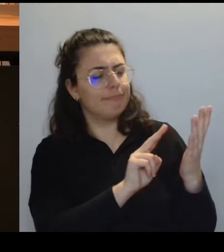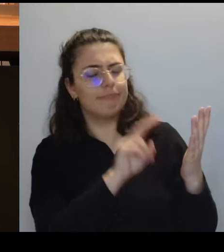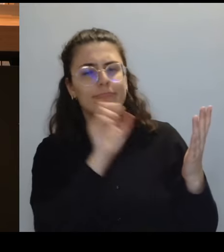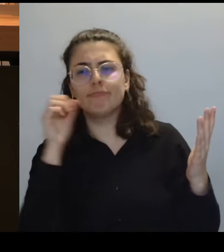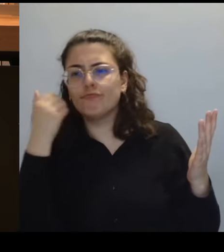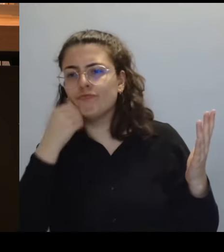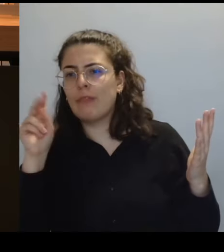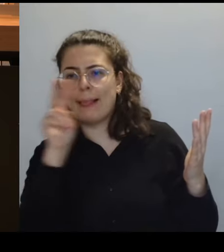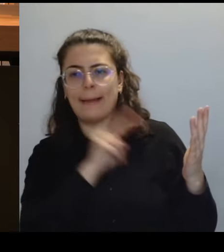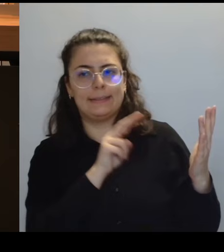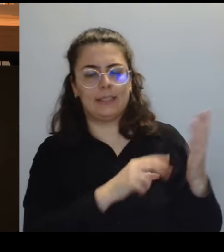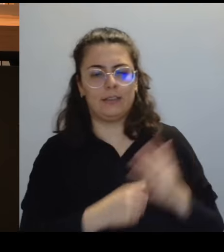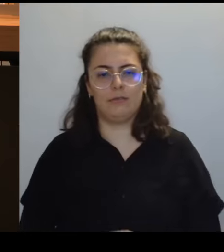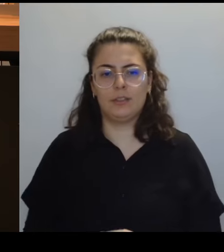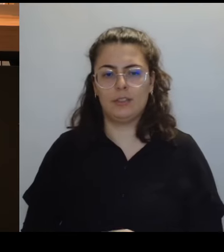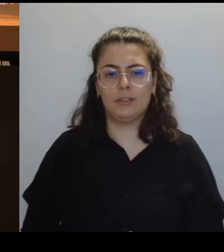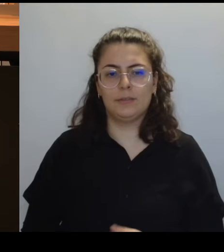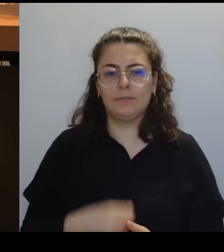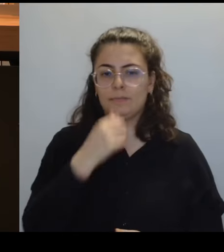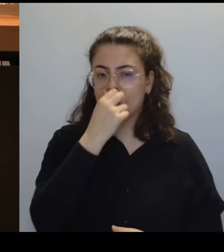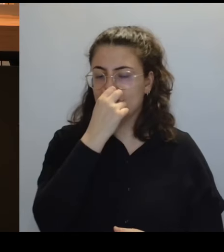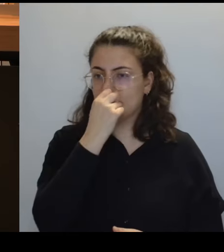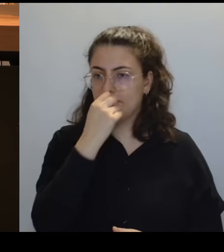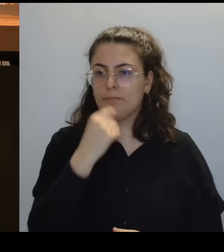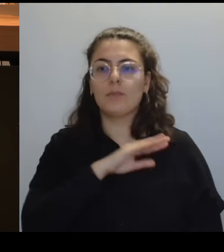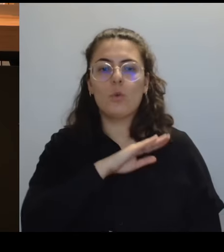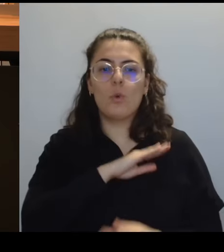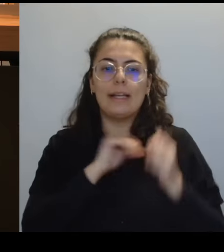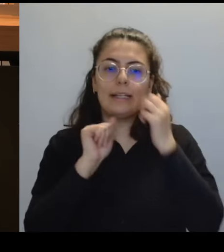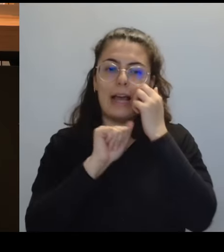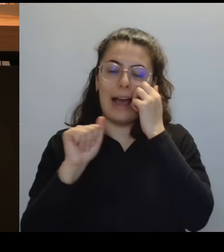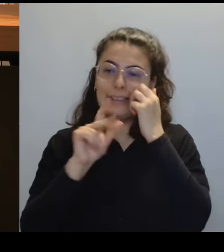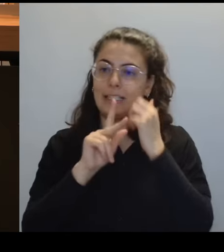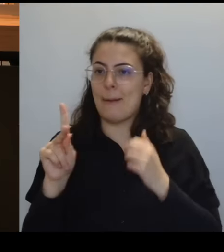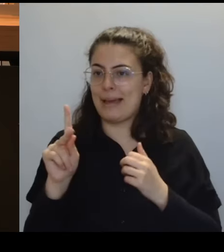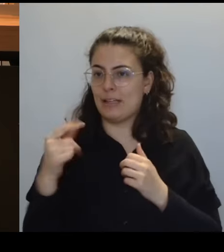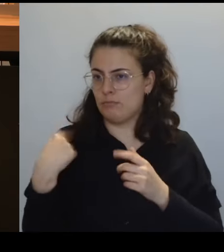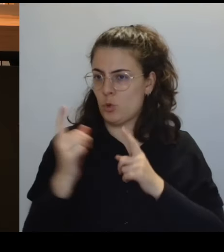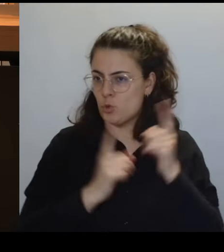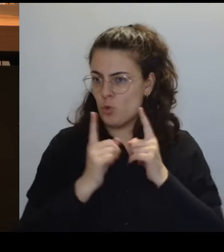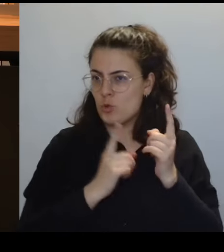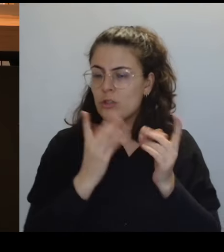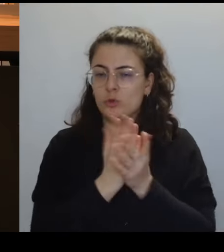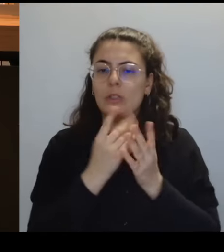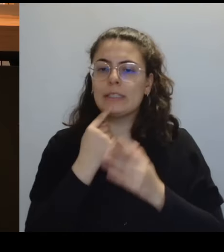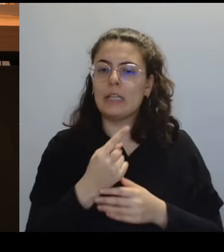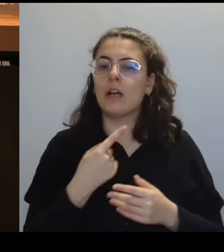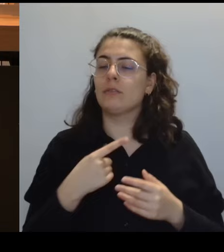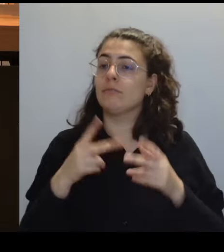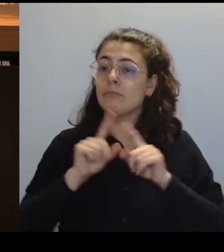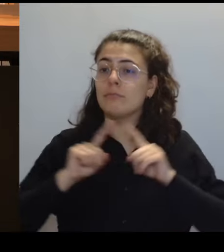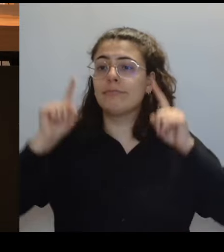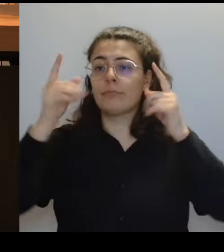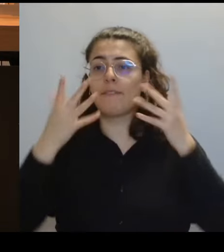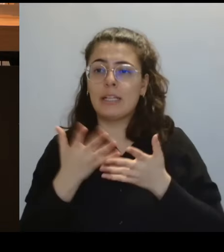Das hat meine Kollegin Antje Kapek von den Grünen jetzt schon gesagt. Es geht darum, den Feinstaub zu reduzieren und